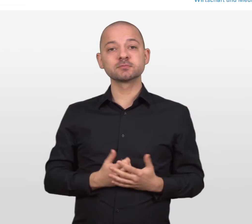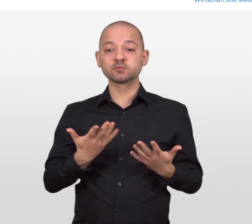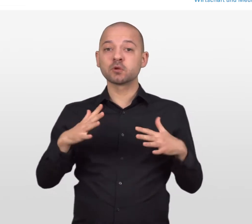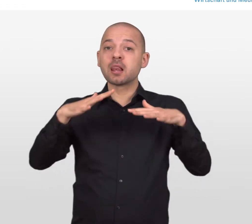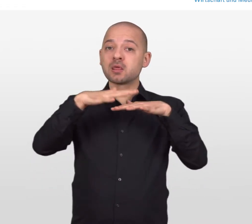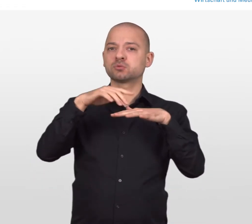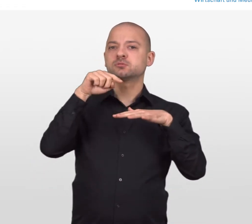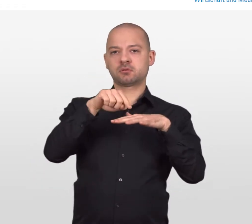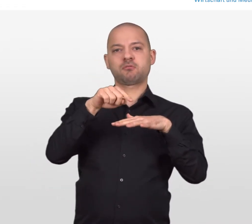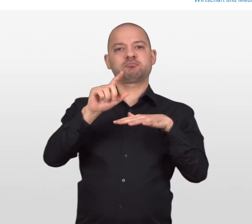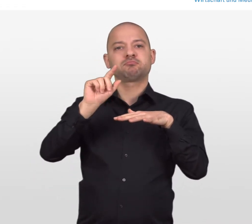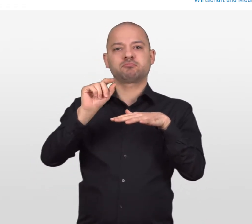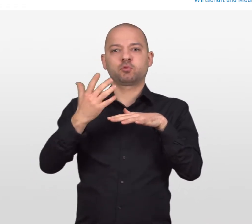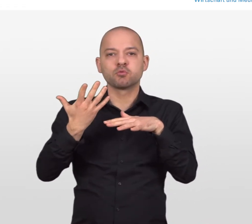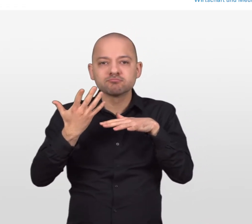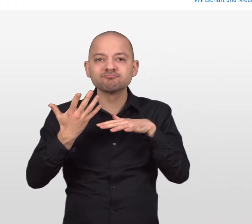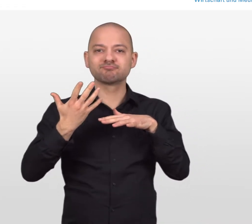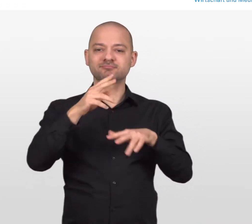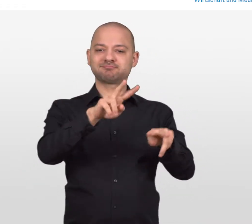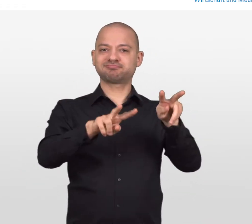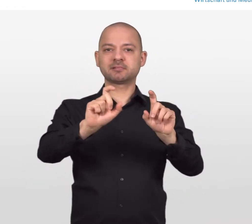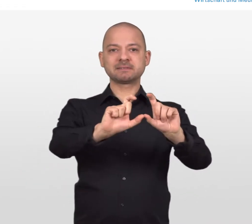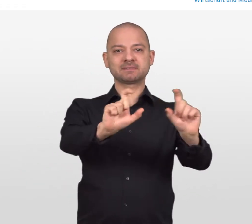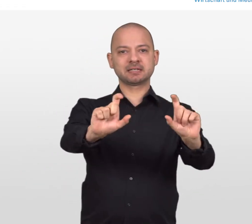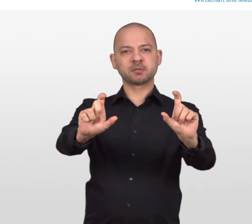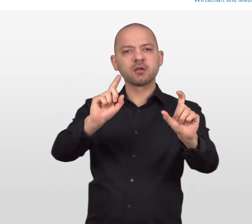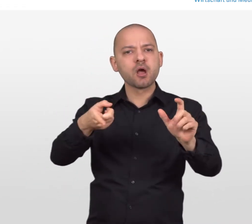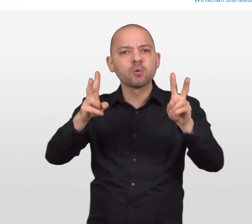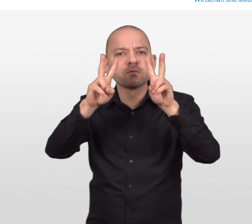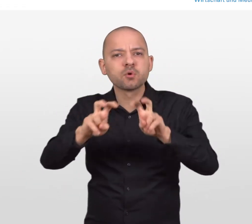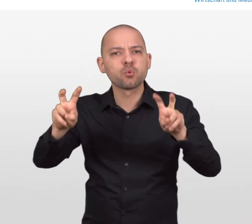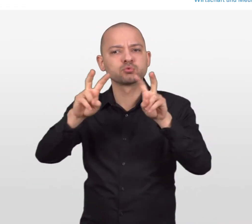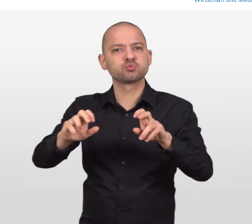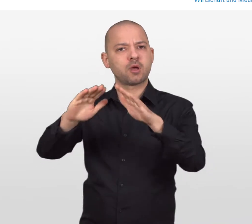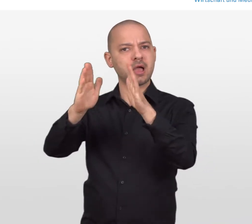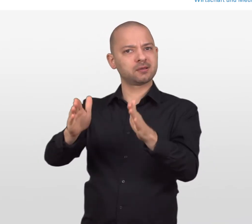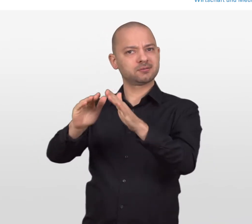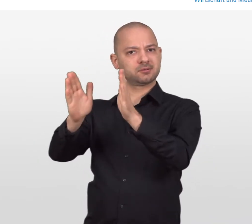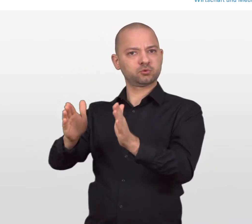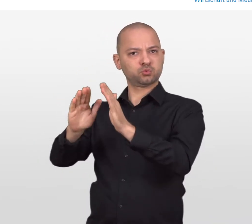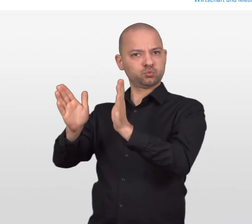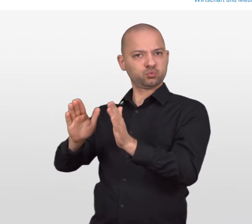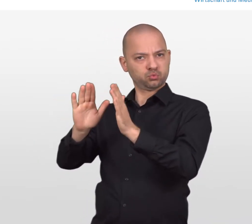Cluster sind Netzwerke von Unternehmen und Forschungseinrichtungen,